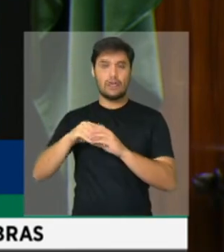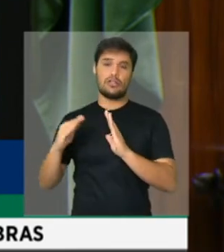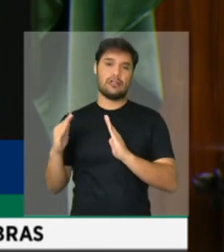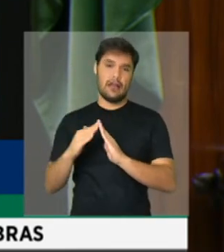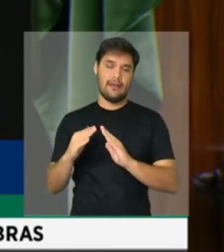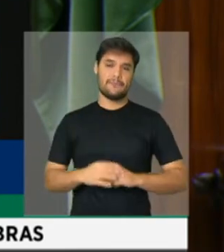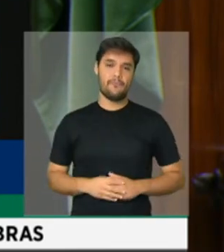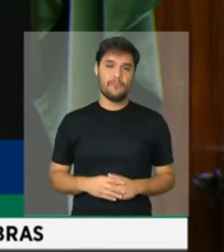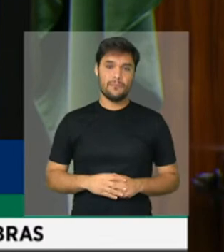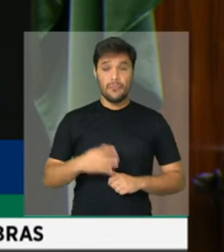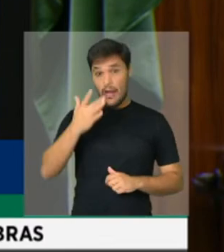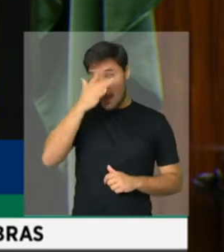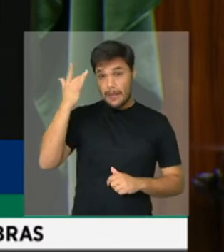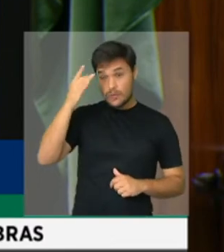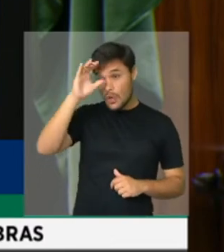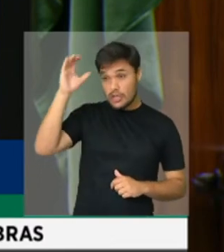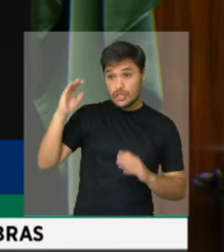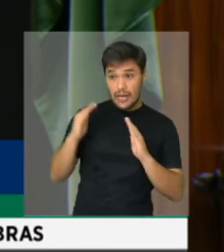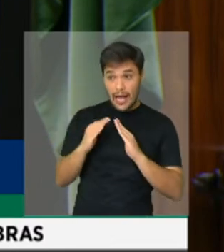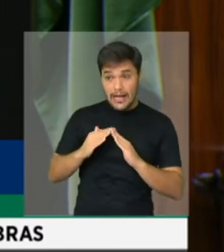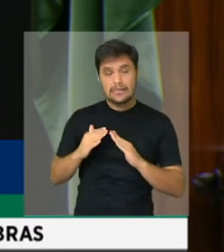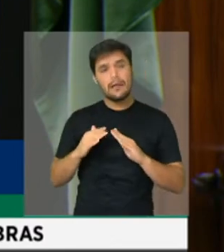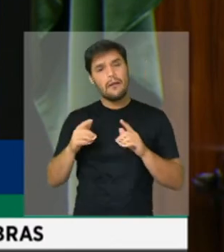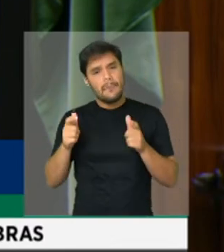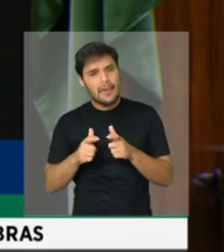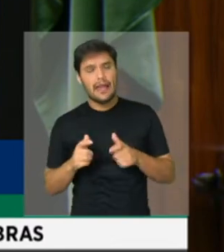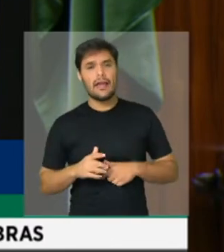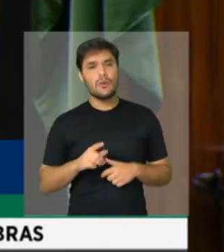PROVISÓRIA É CONTRA OS CONSUMIDORES DITO CATIVOS. .